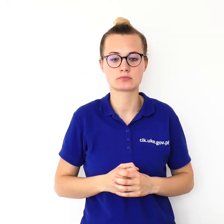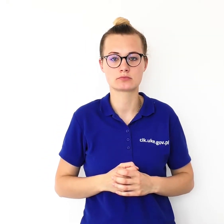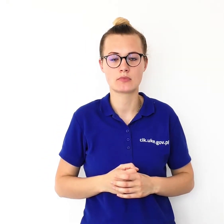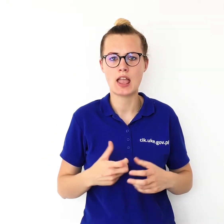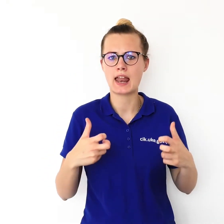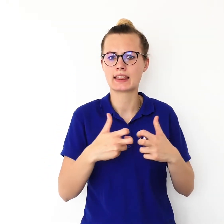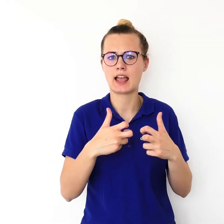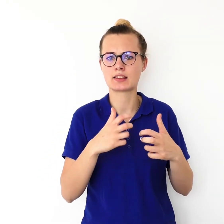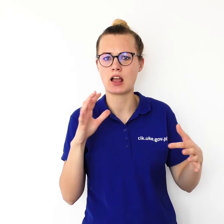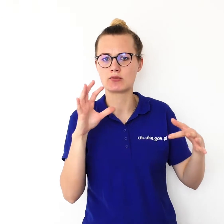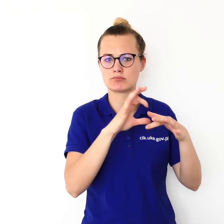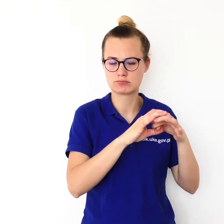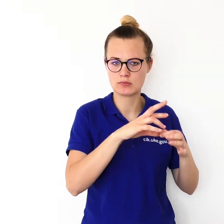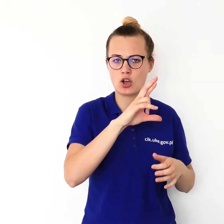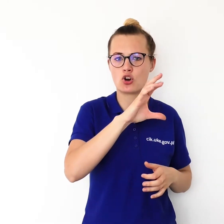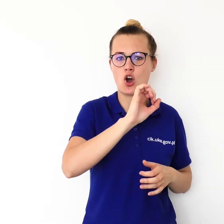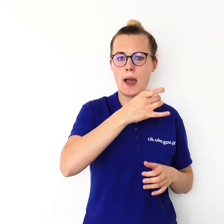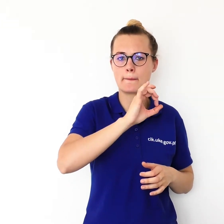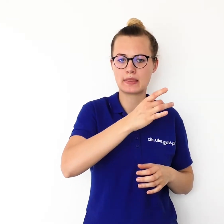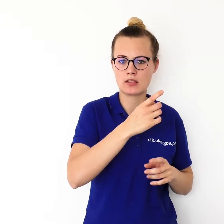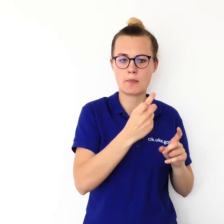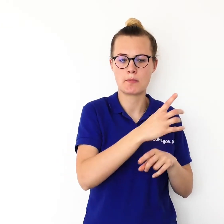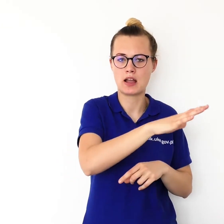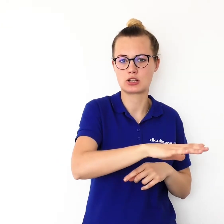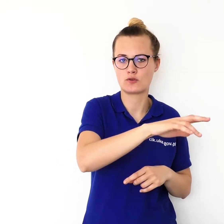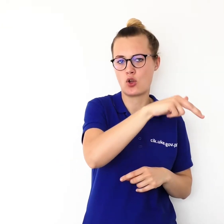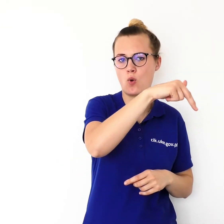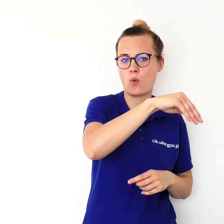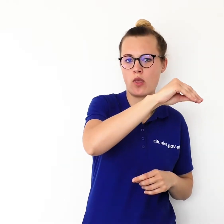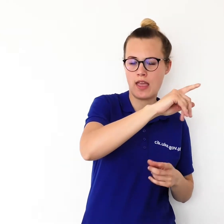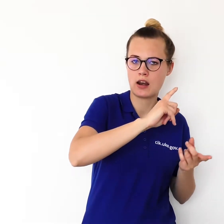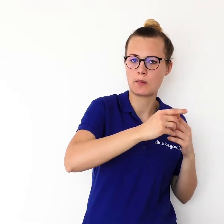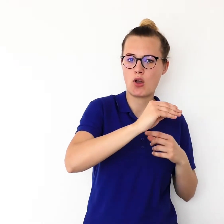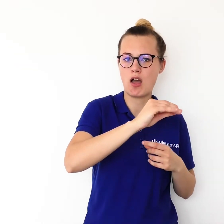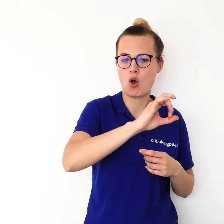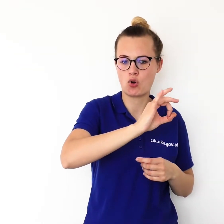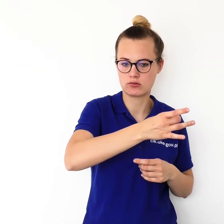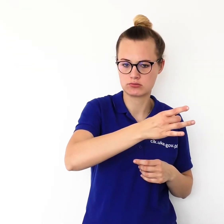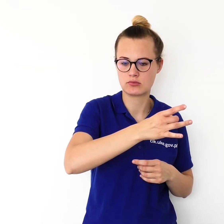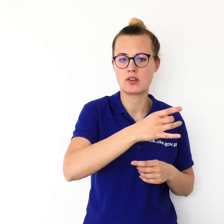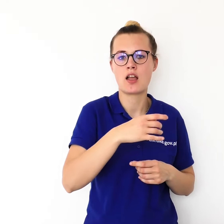W przypadku dostępu do internetu w roamingu na terenie UE/EOG,